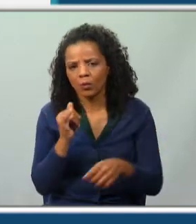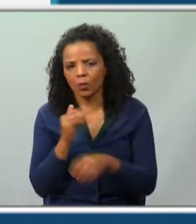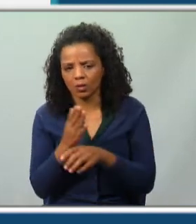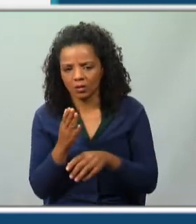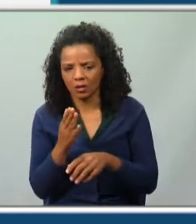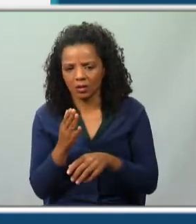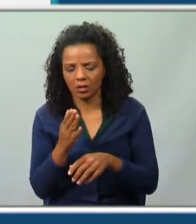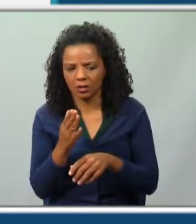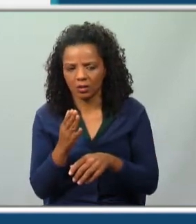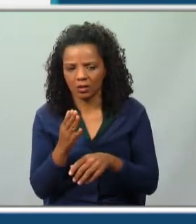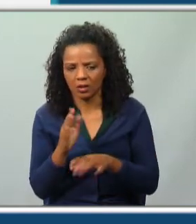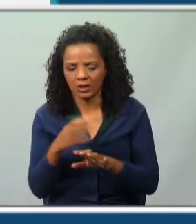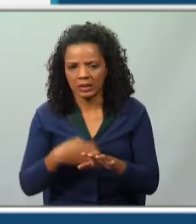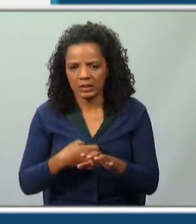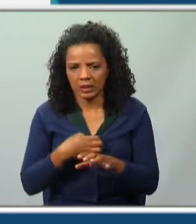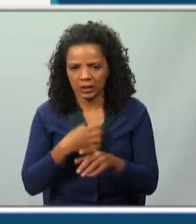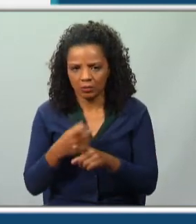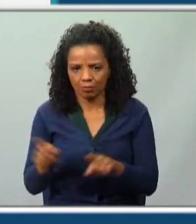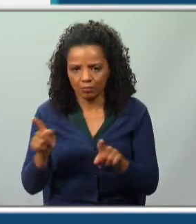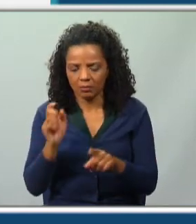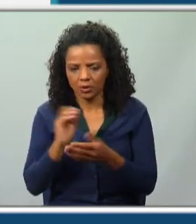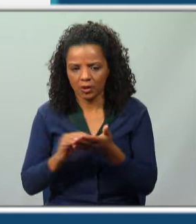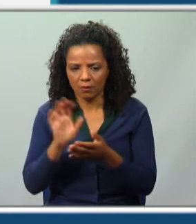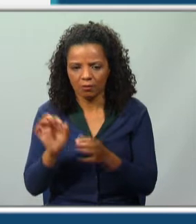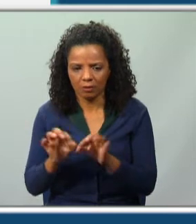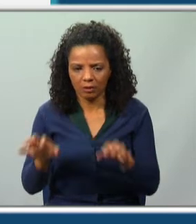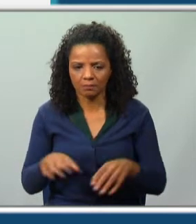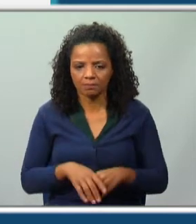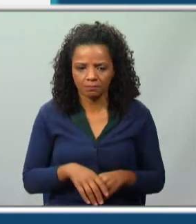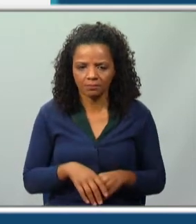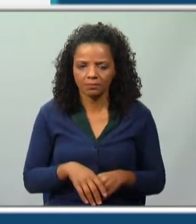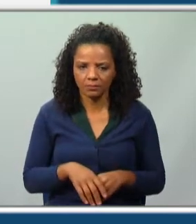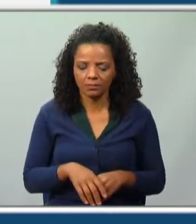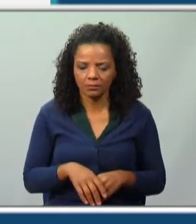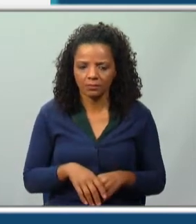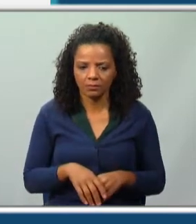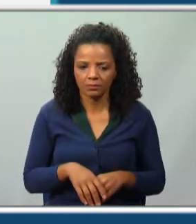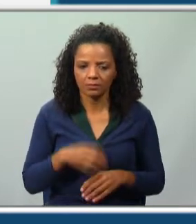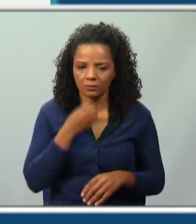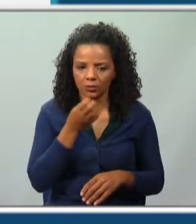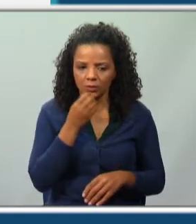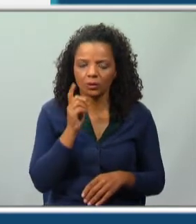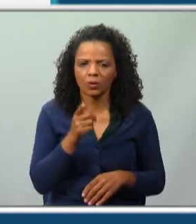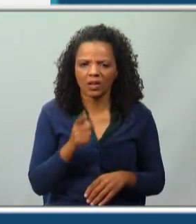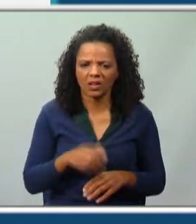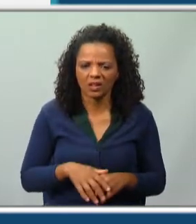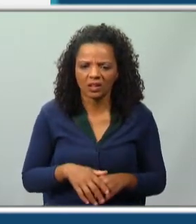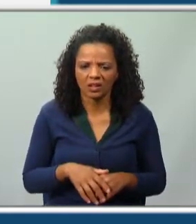Ah sim aí por causa estou a conhecer muitas respostas muito bem qual era 啊，是的，因為我正在認識你很多答案很好是什麼